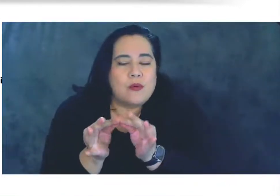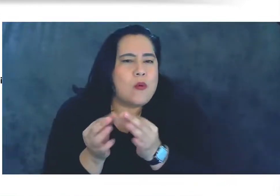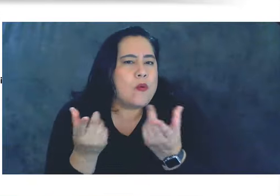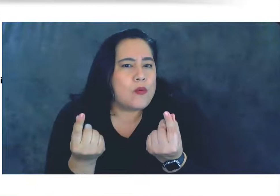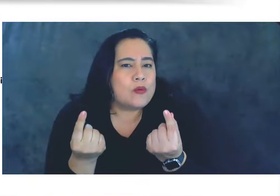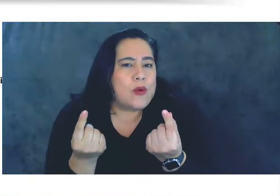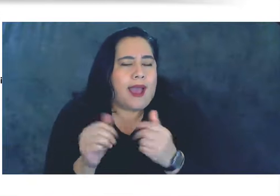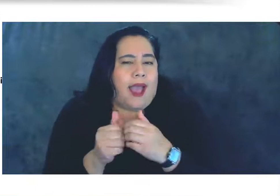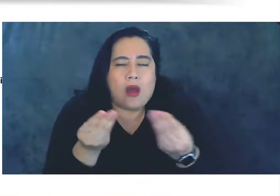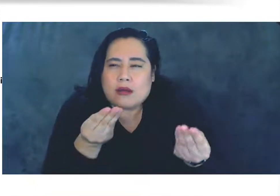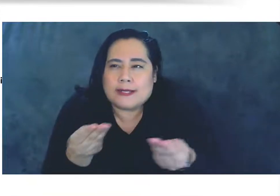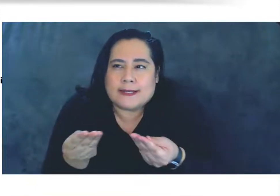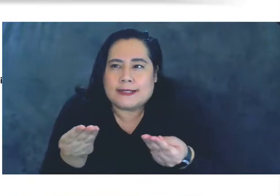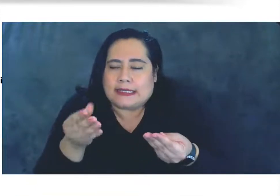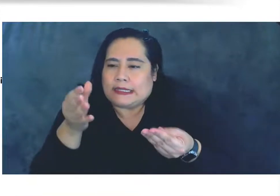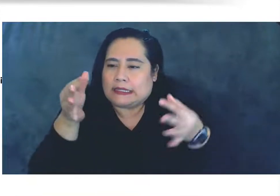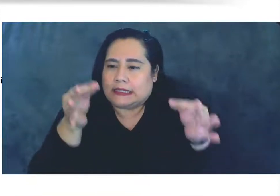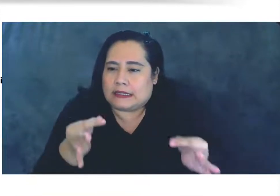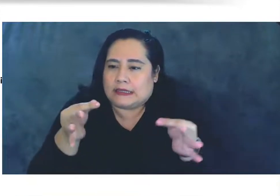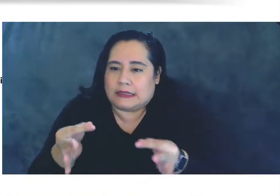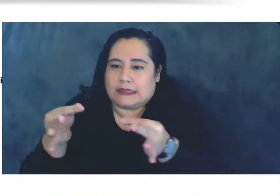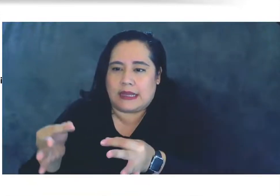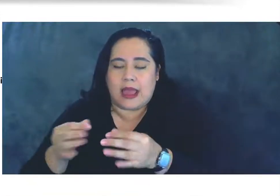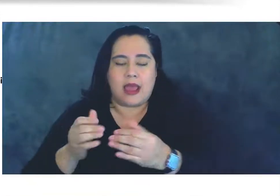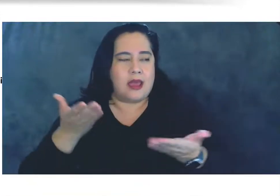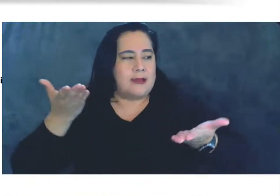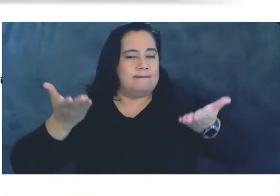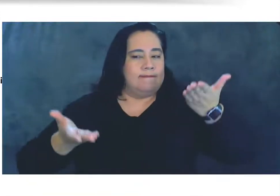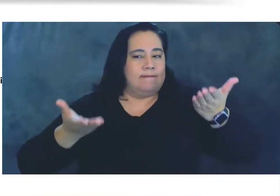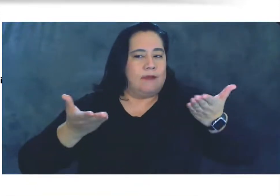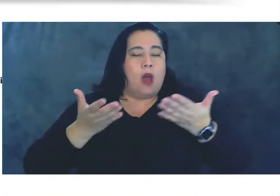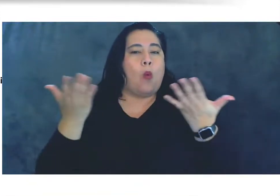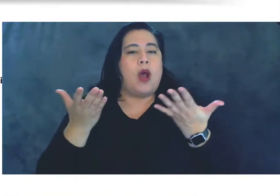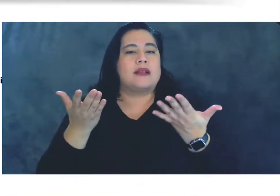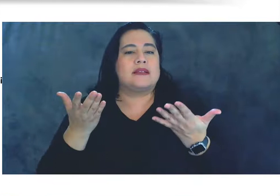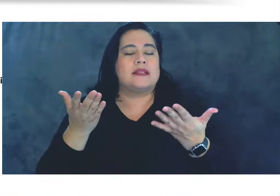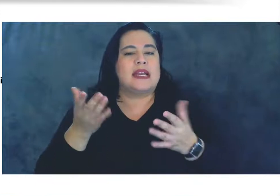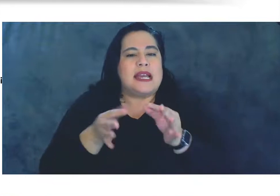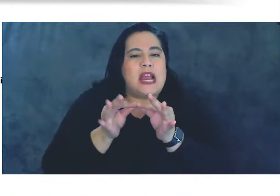Cómo manejan la toma de decisiones? Cuál es el modelo de interpretación que el campo ...